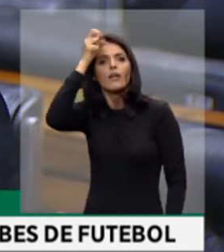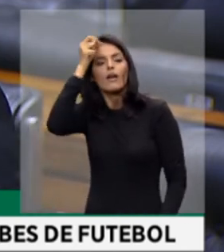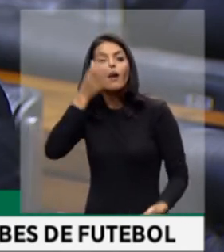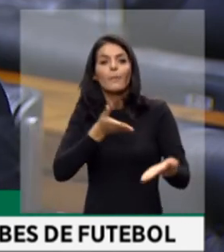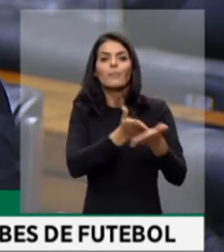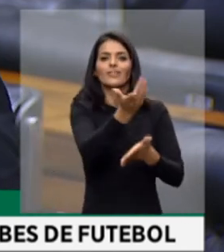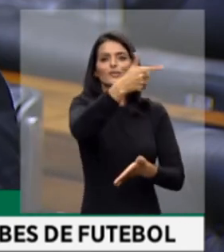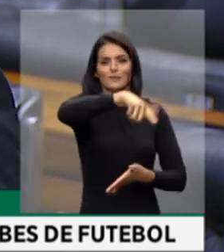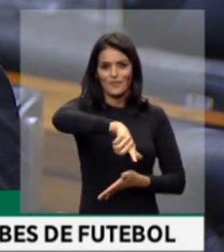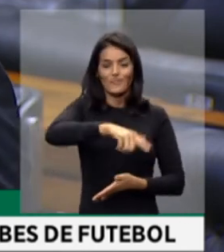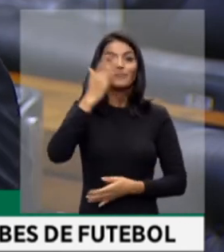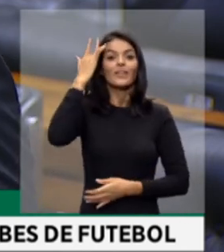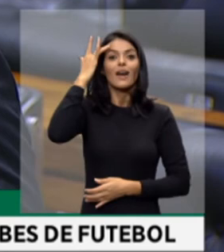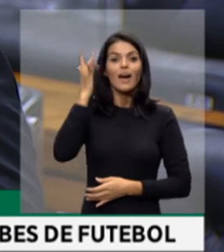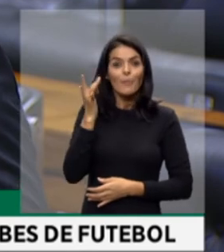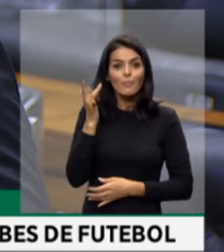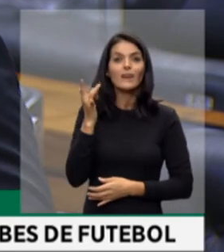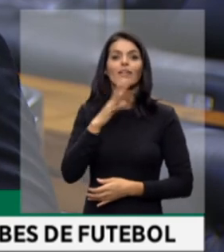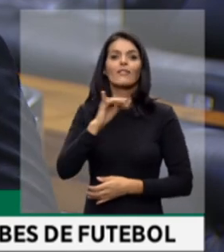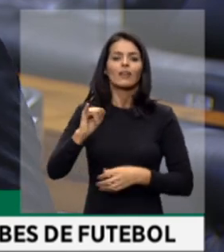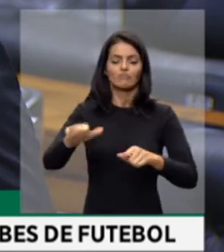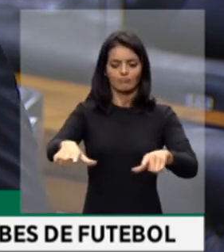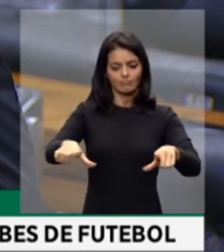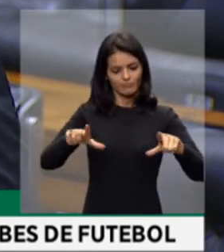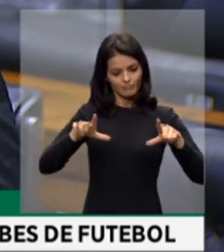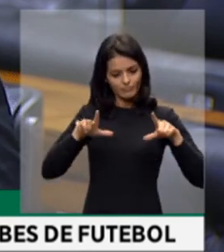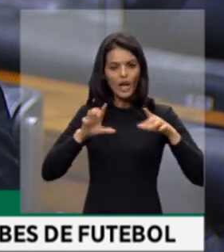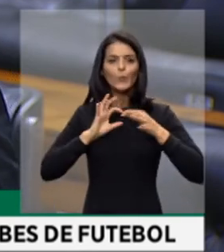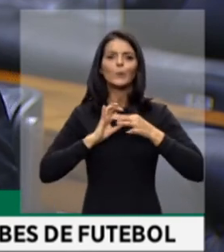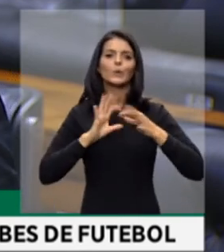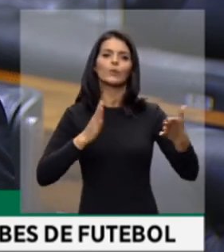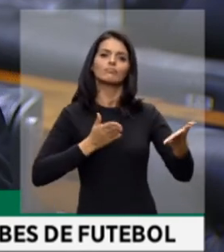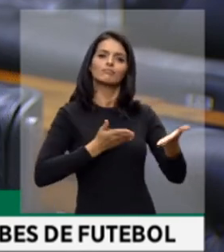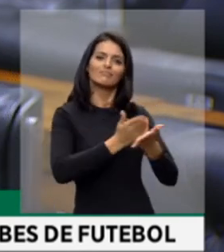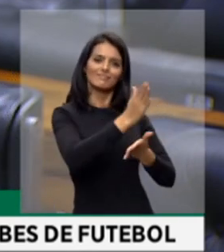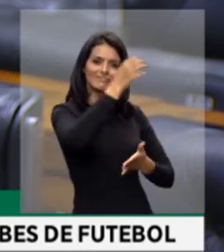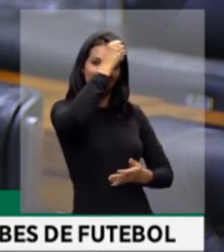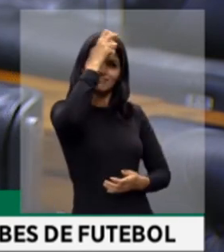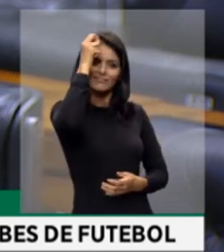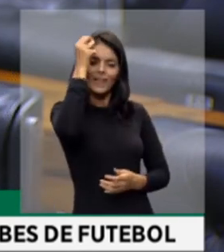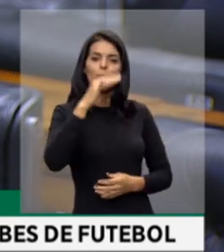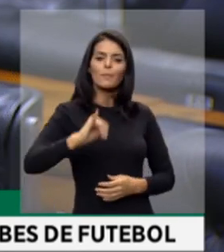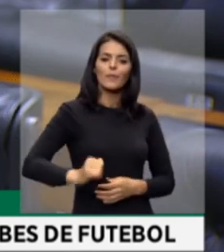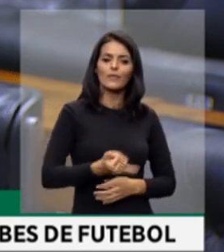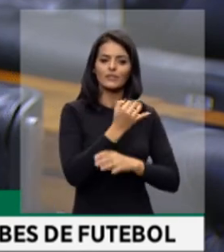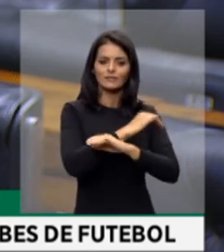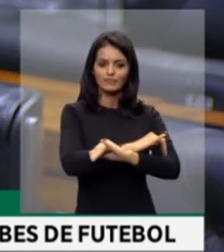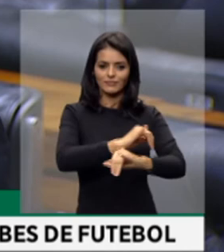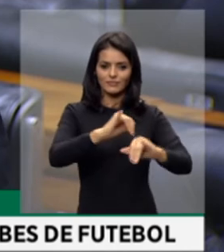RIBEIRO QUE SERÁ DIPLOMADA AMANHÃ PELA JUSTIÇA ELEITORAL DO ESTADO DE SERGIPE E APROVEITO PARA DEIXAR REGISTRADO NOS ANAIS DESTA